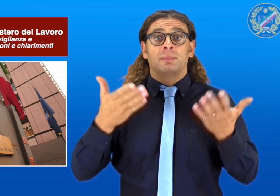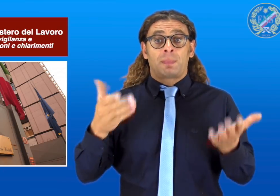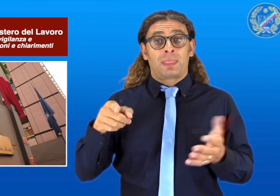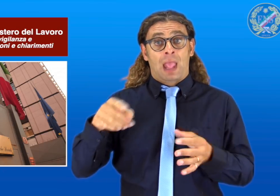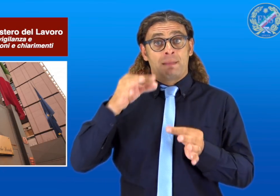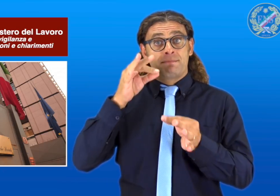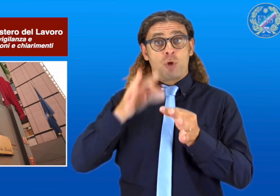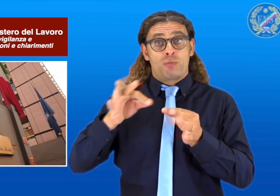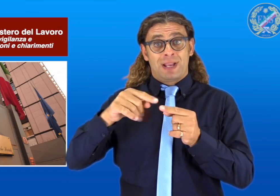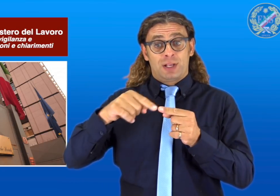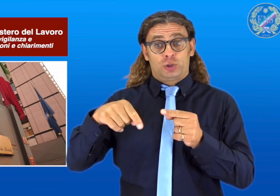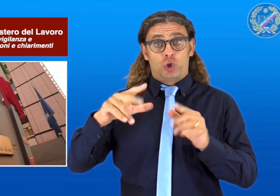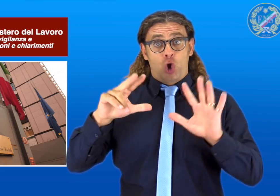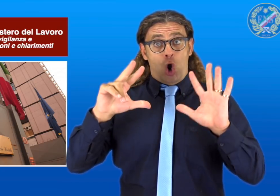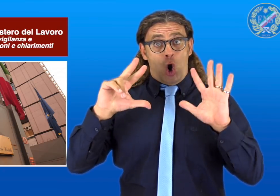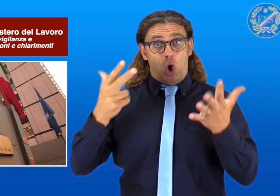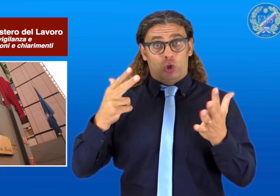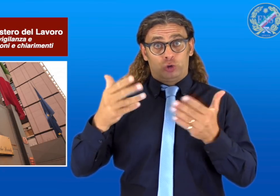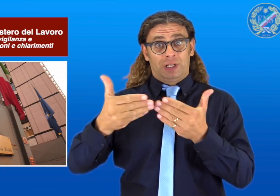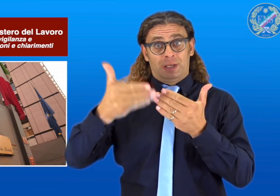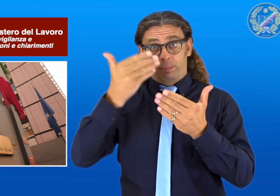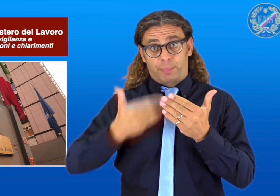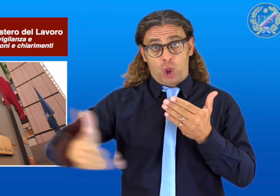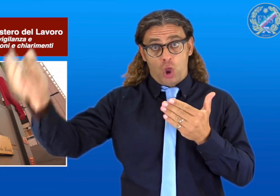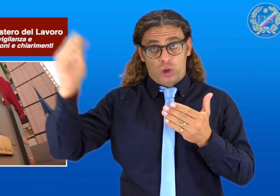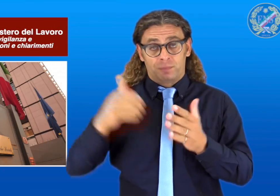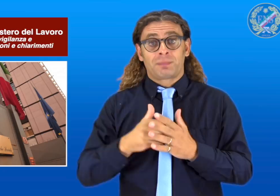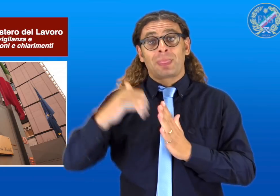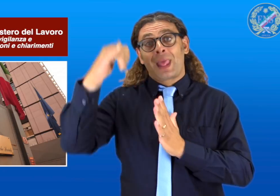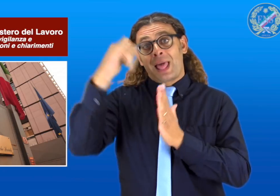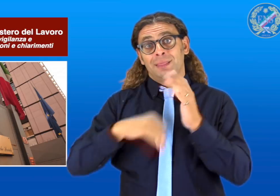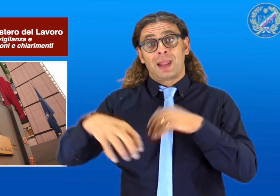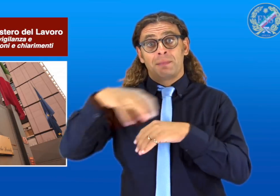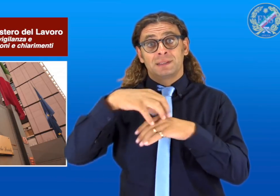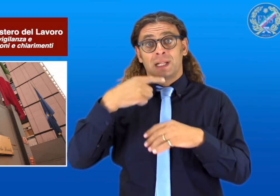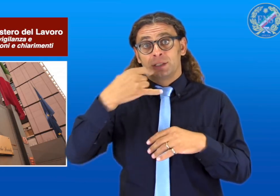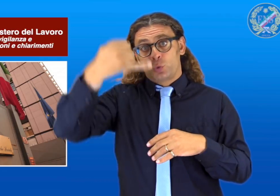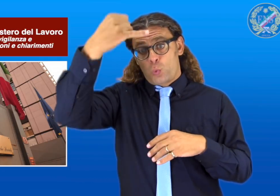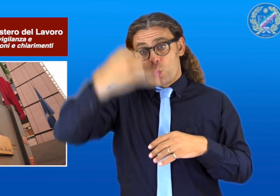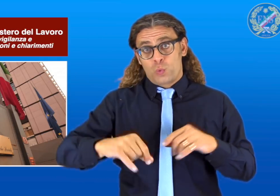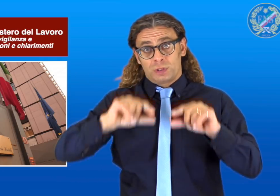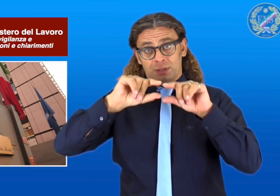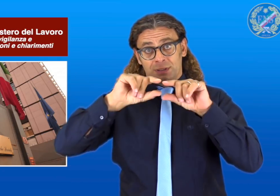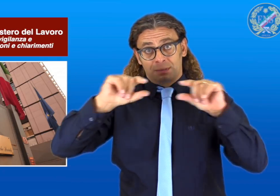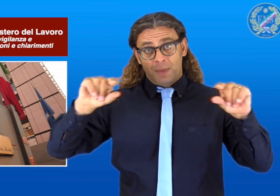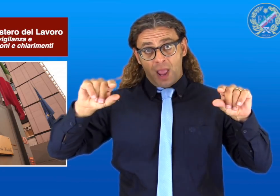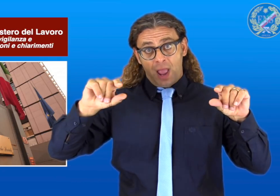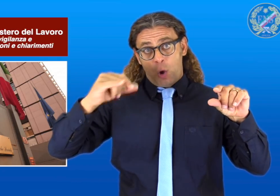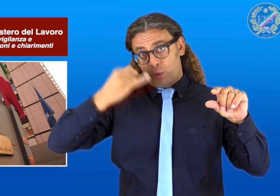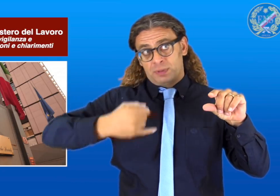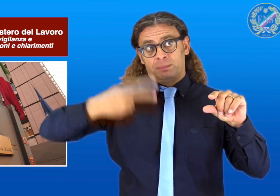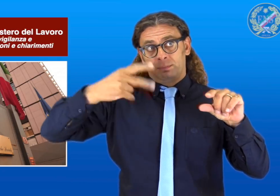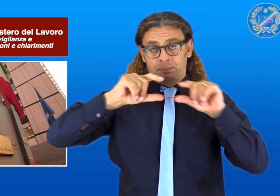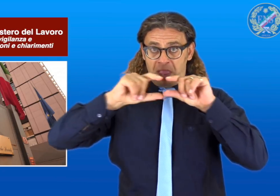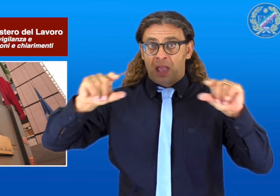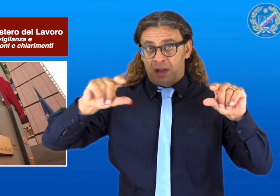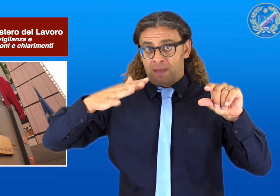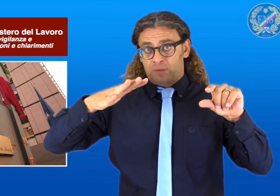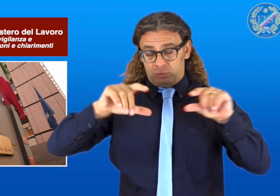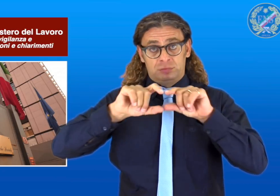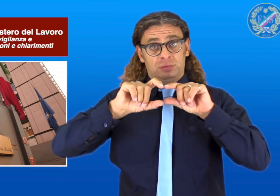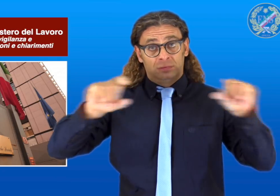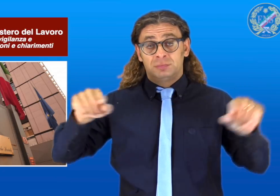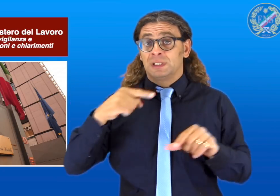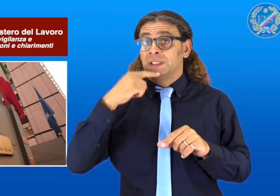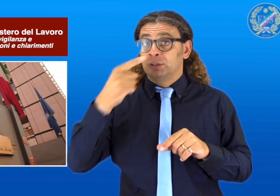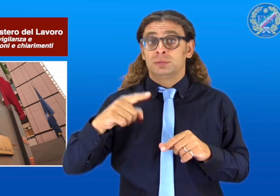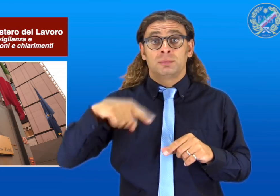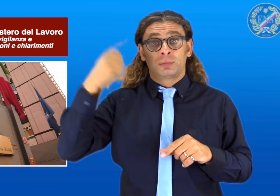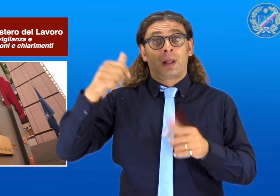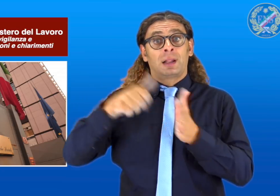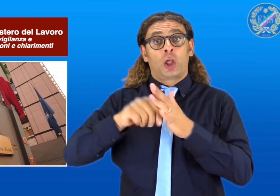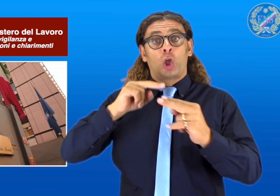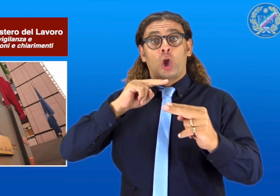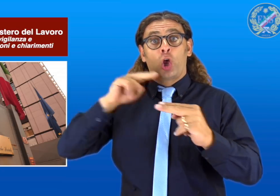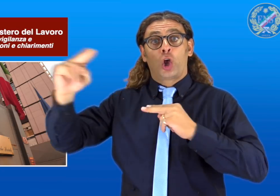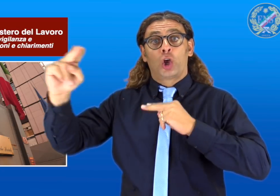Dall’8 Settembre in poi come dice la lettera del Ministero all'ultimo e penultimo paragrafo più o meno, la corrispondenza